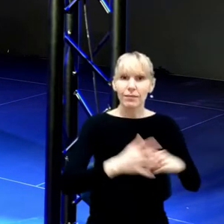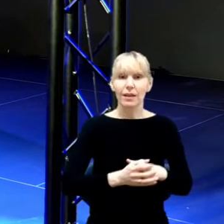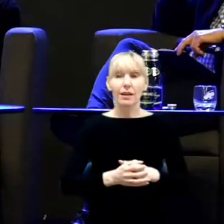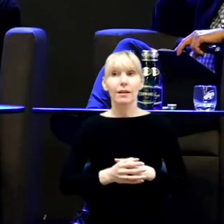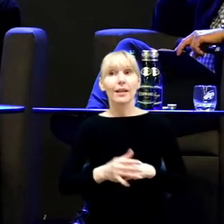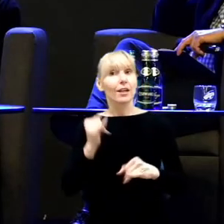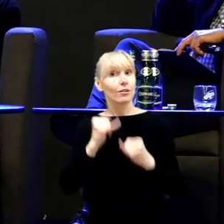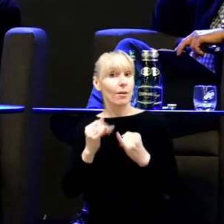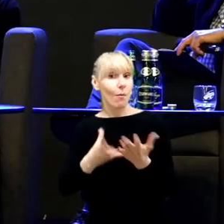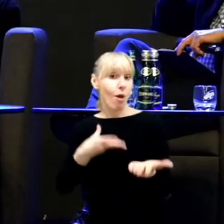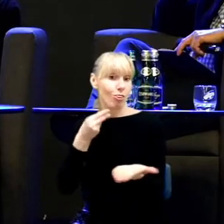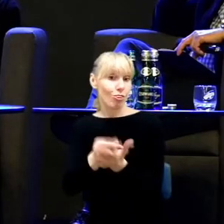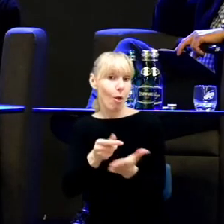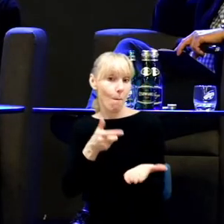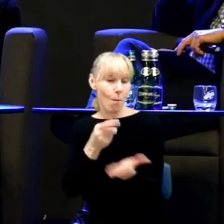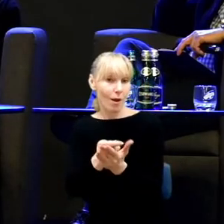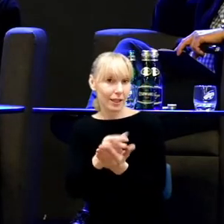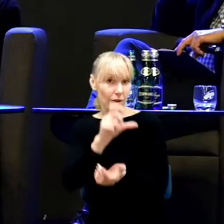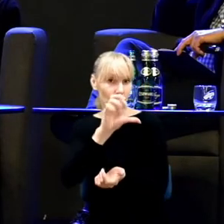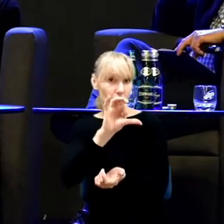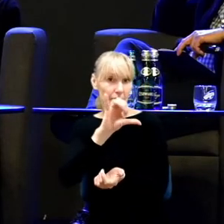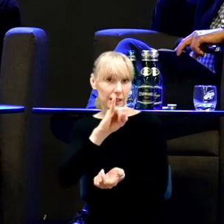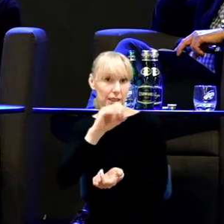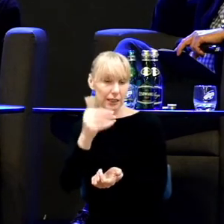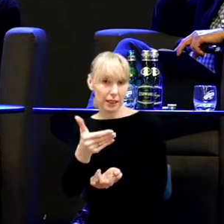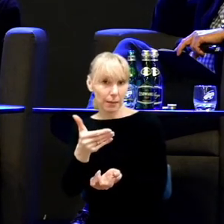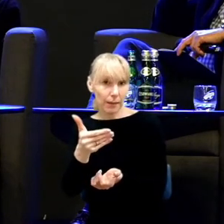i do nieruchomości, to gdzie one dawały większy efekt?